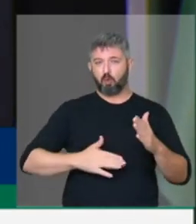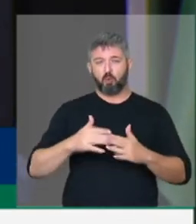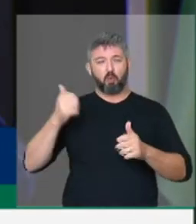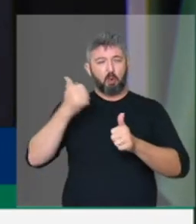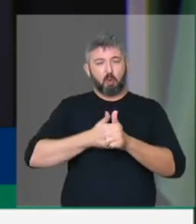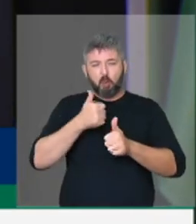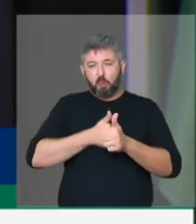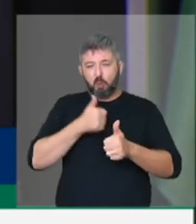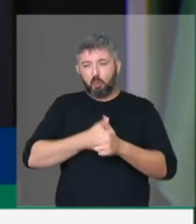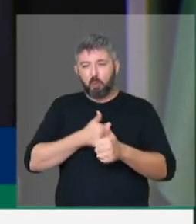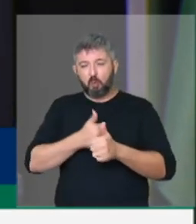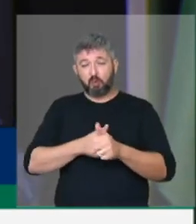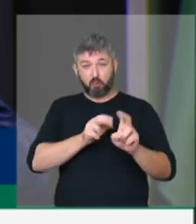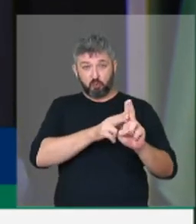COVID. TODO O ENFRENTAMENTO QUE O SUS E O PRÓPRIO SETOR